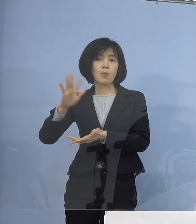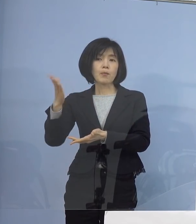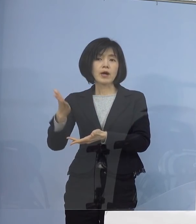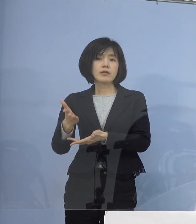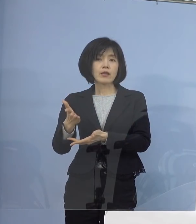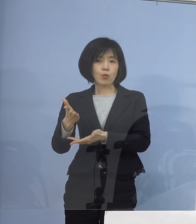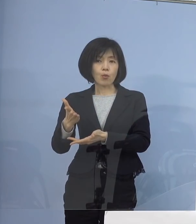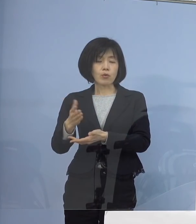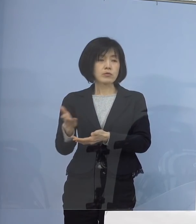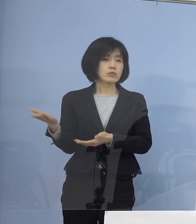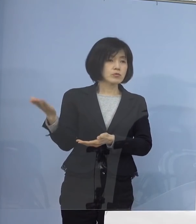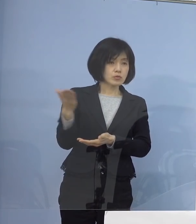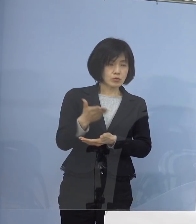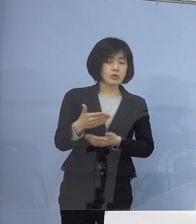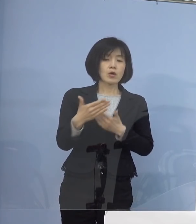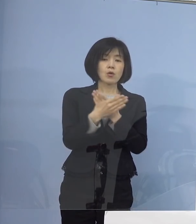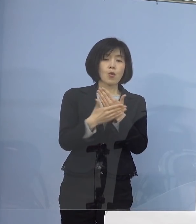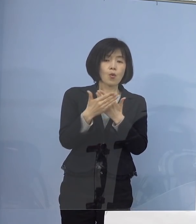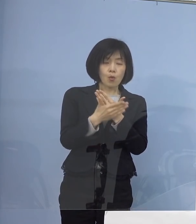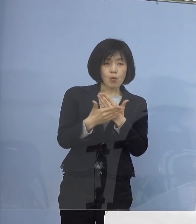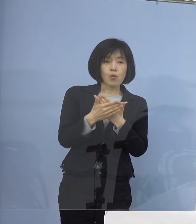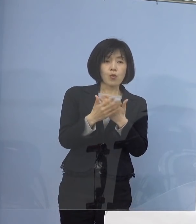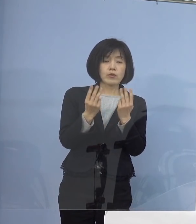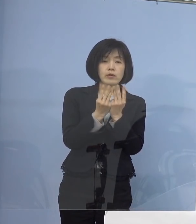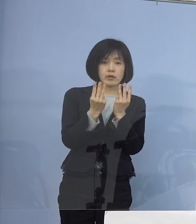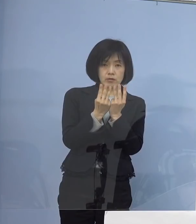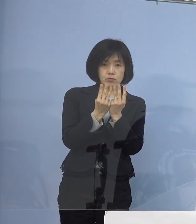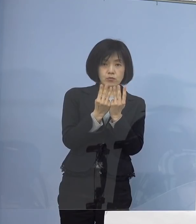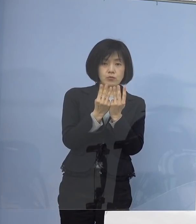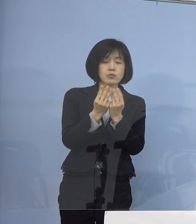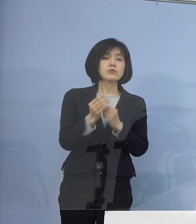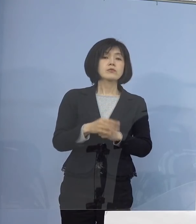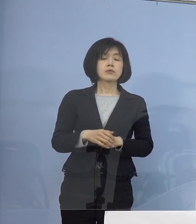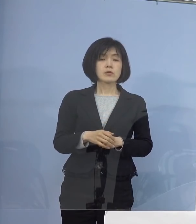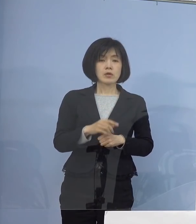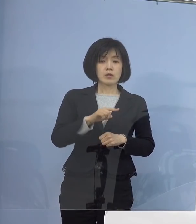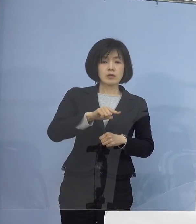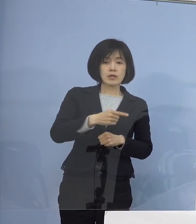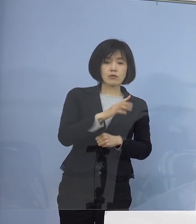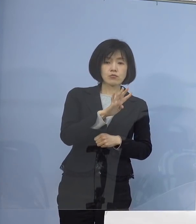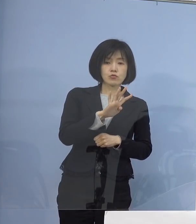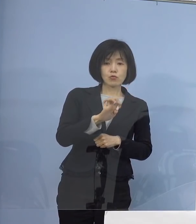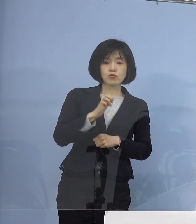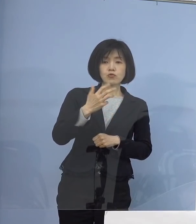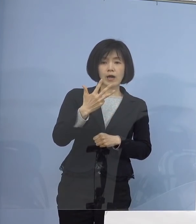次に療養者数については今申し上げた148名に